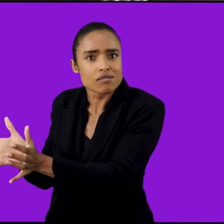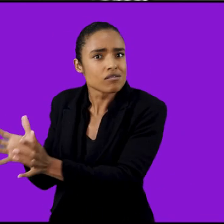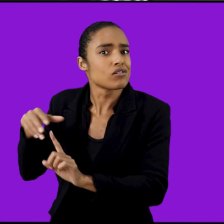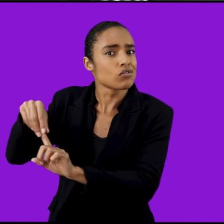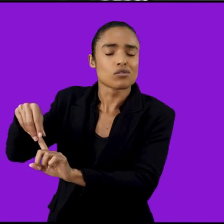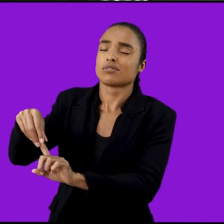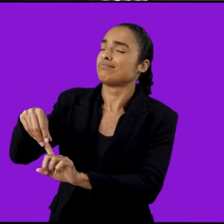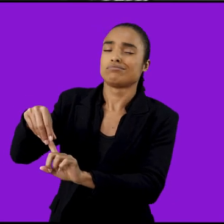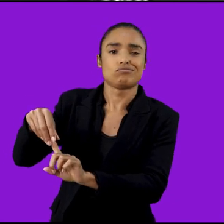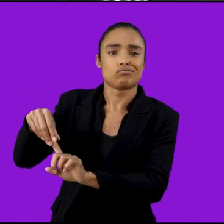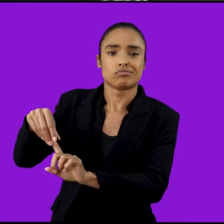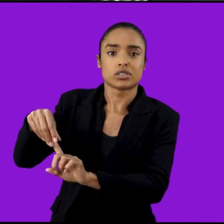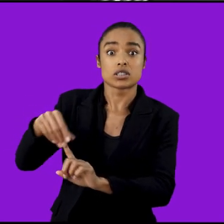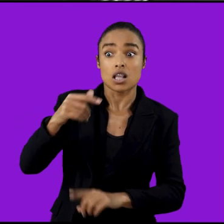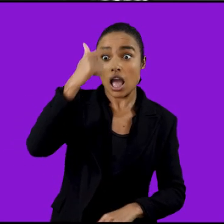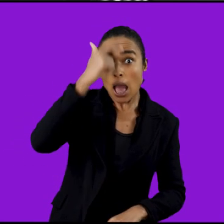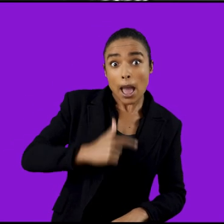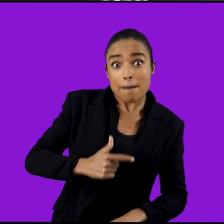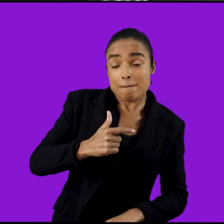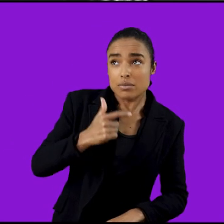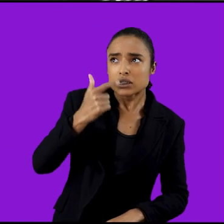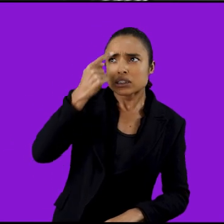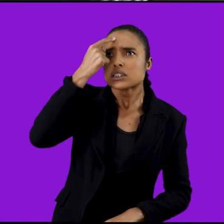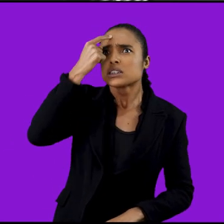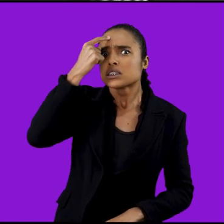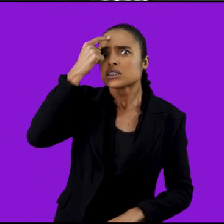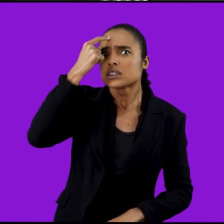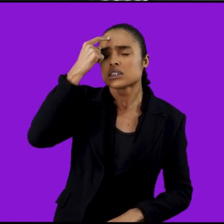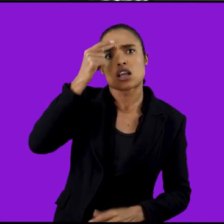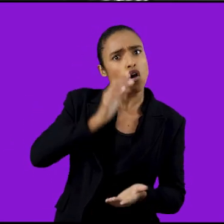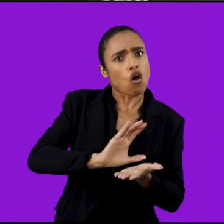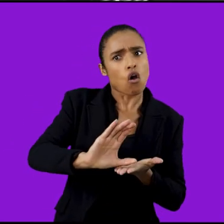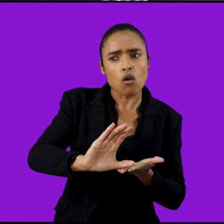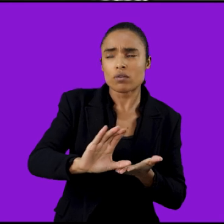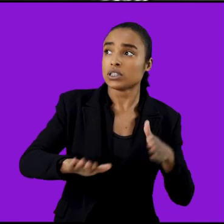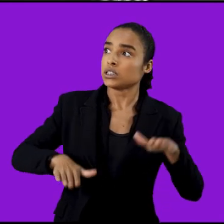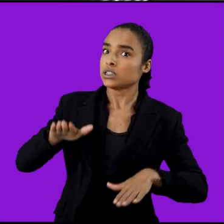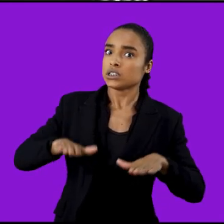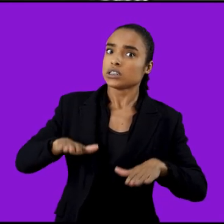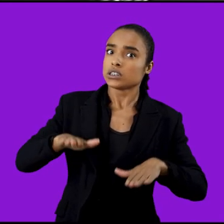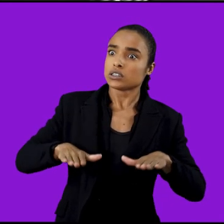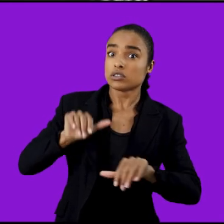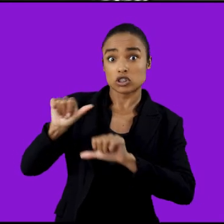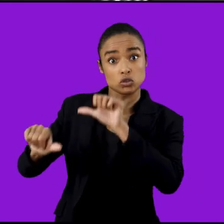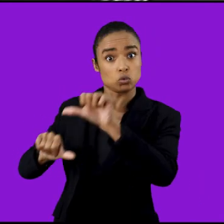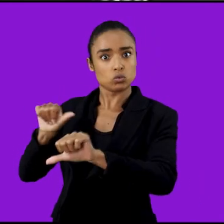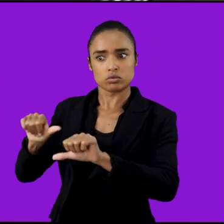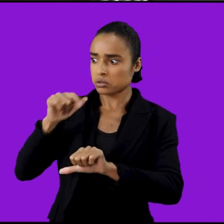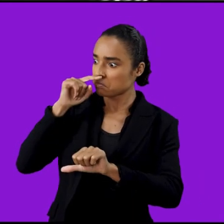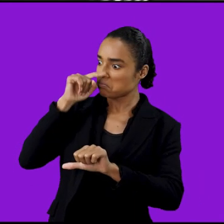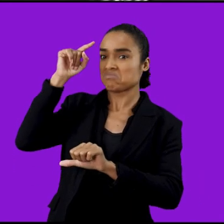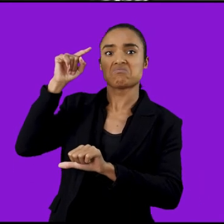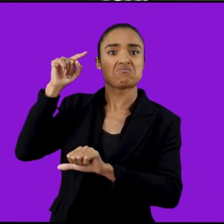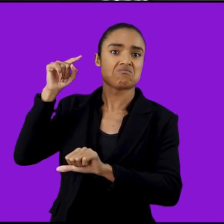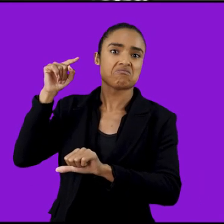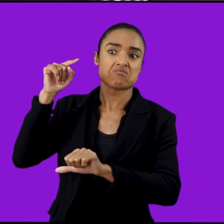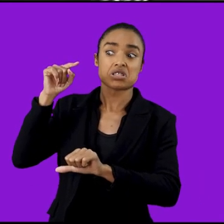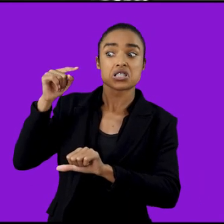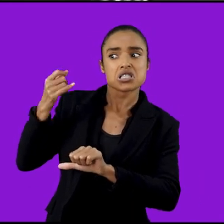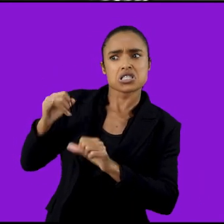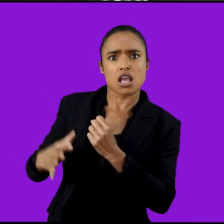Se a pessoa não tiver o grau de maturidade certa, a autoconfiança vira arrogância.